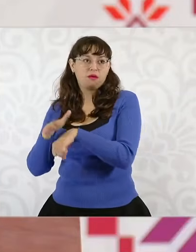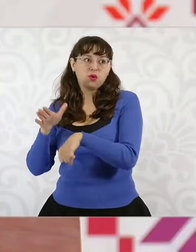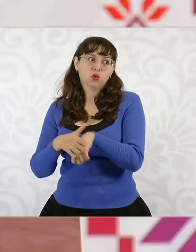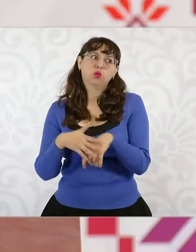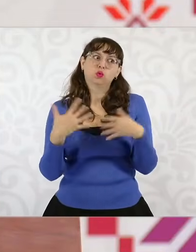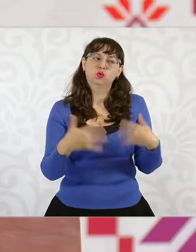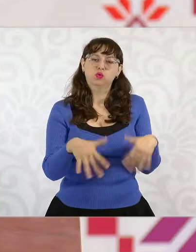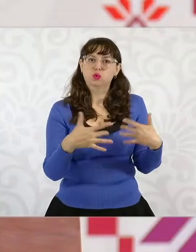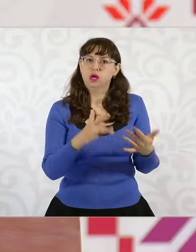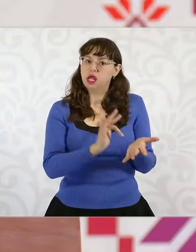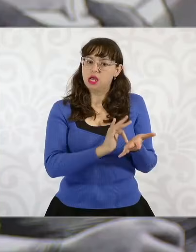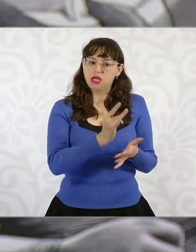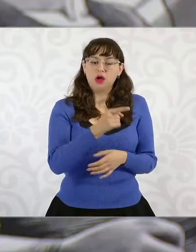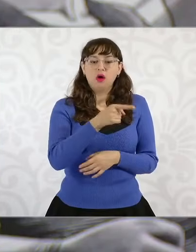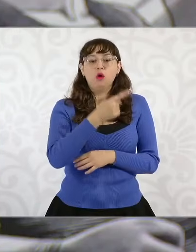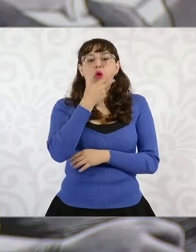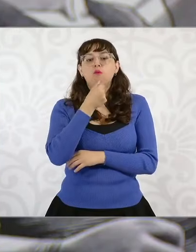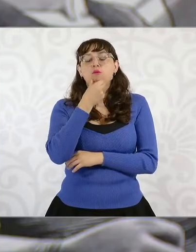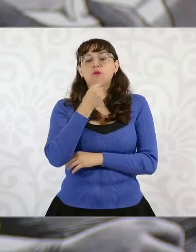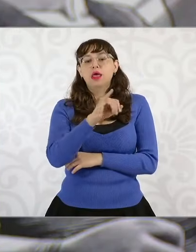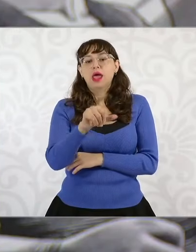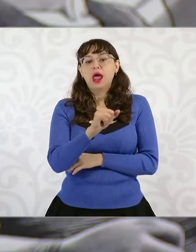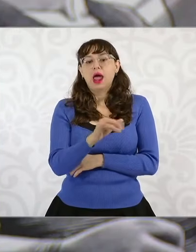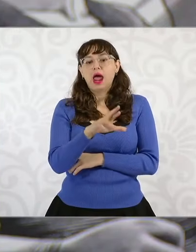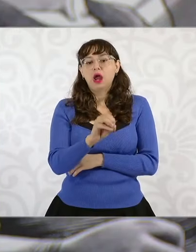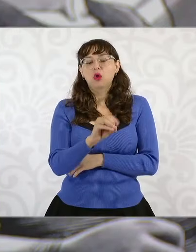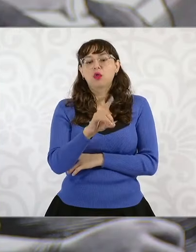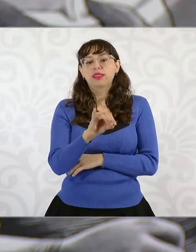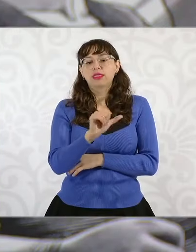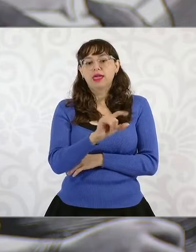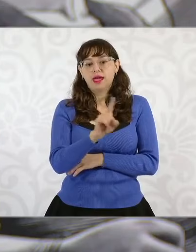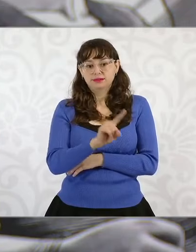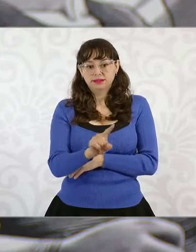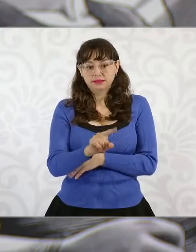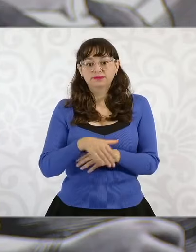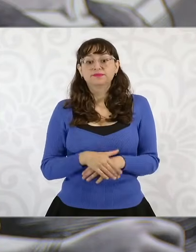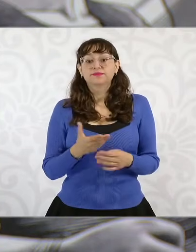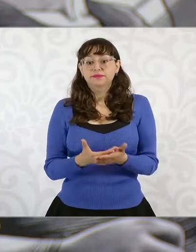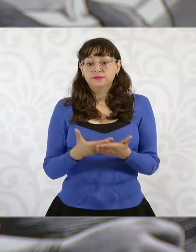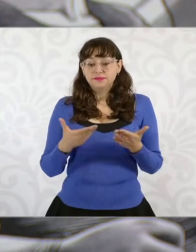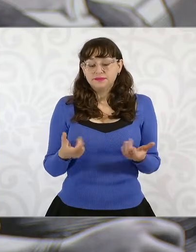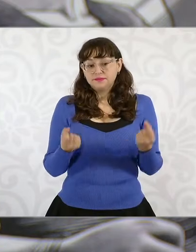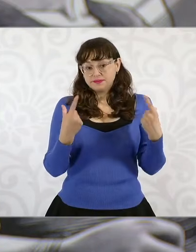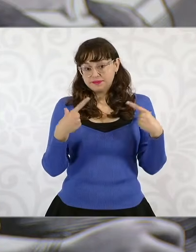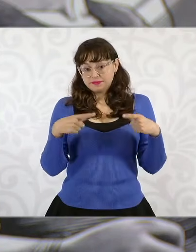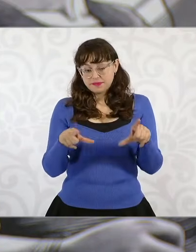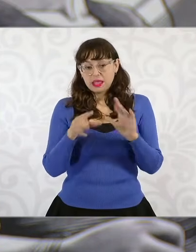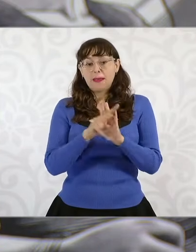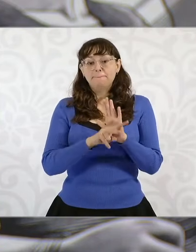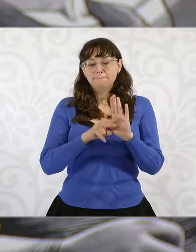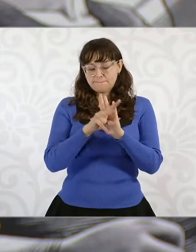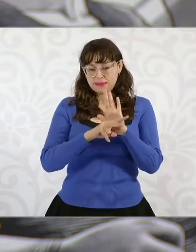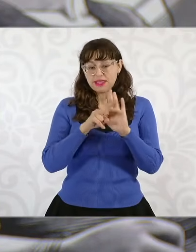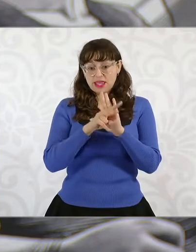Me refiero a Jairo Díaz. Y bueno, pues ahora vamos a ver un video que muestra pues con mayor